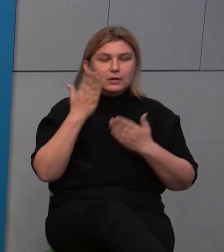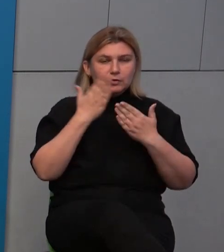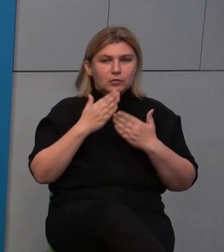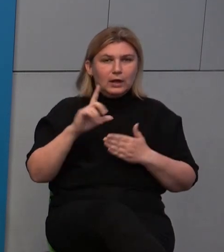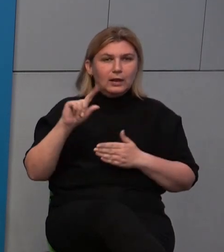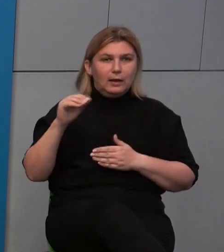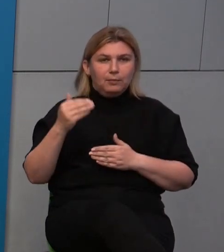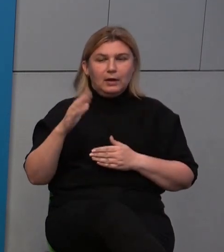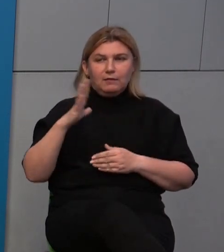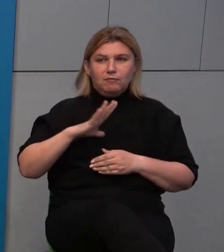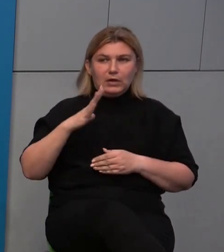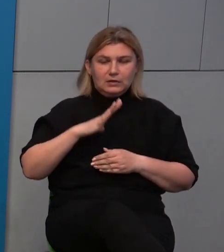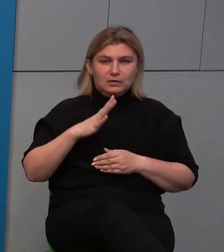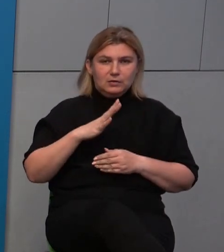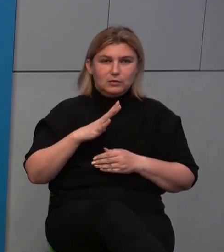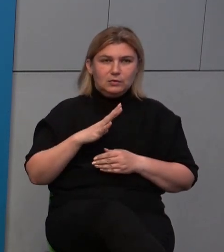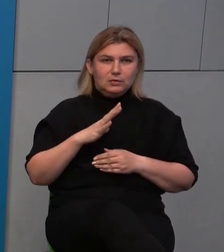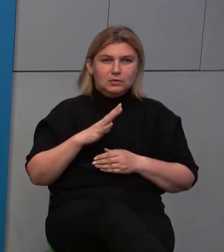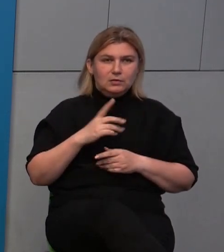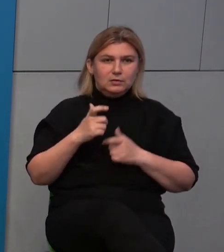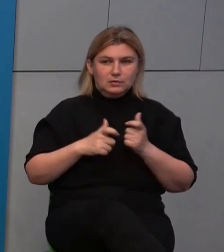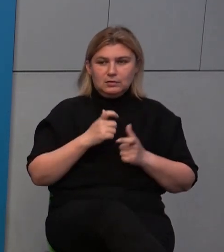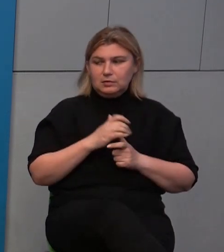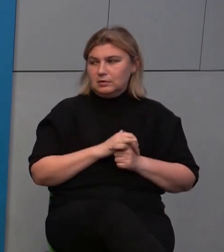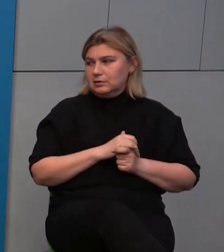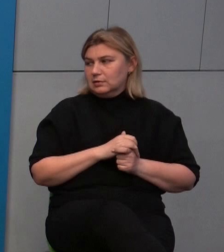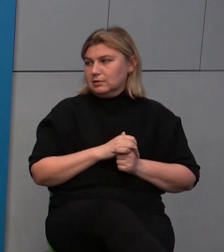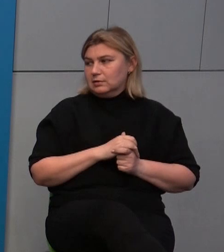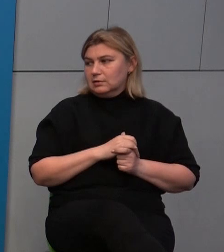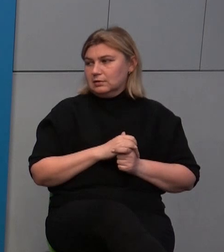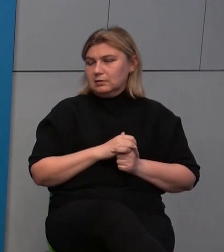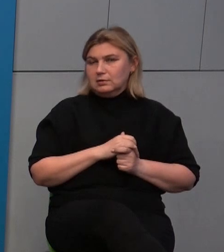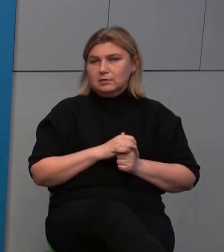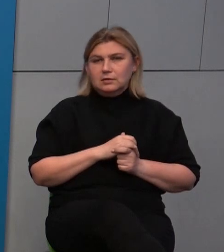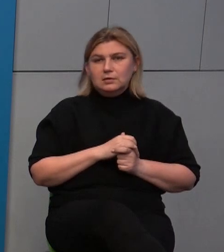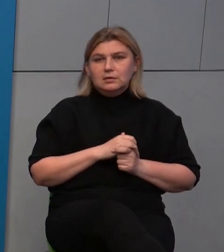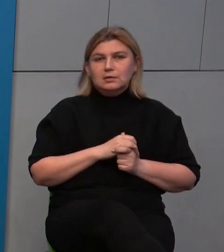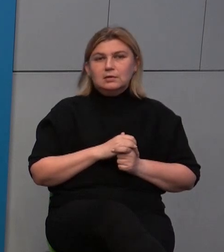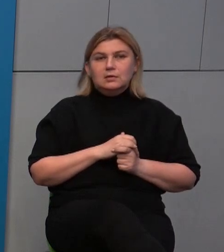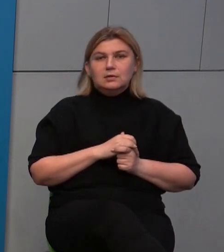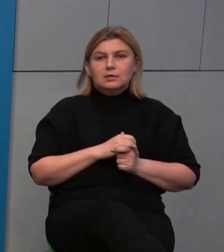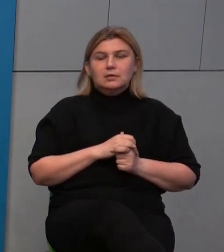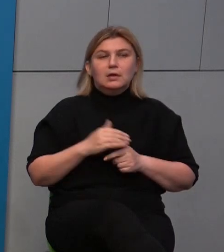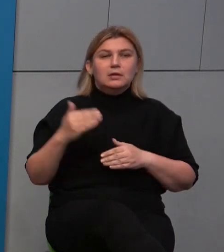to po prostu warto, żeby to zrobić. Ale na samo zakończenie ode mnie,